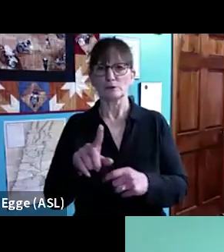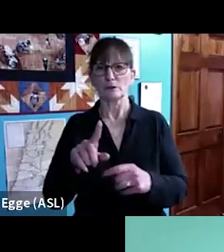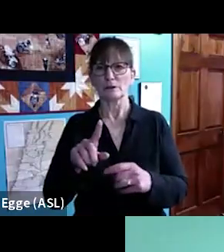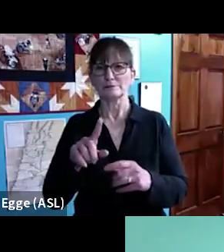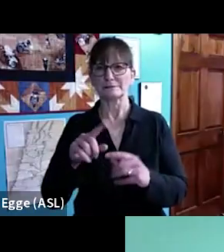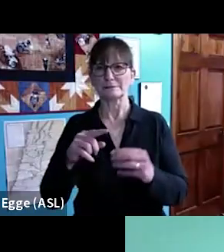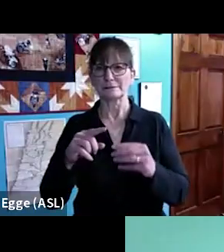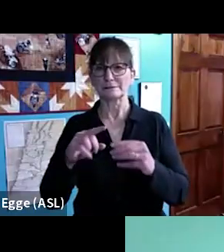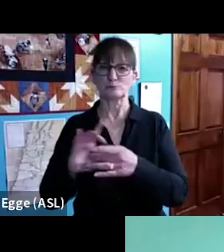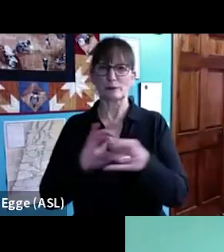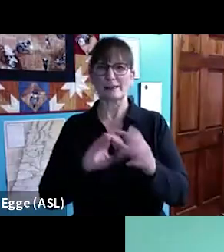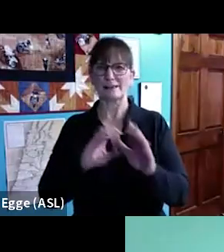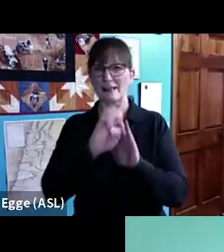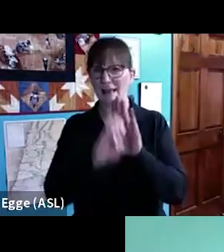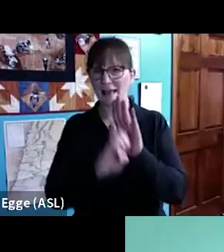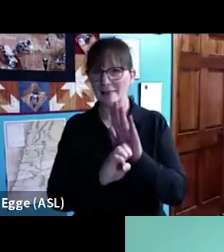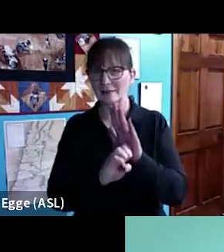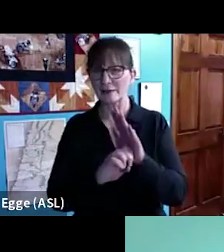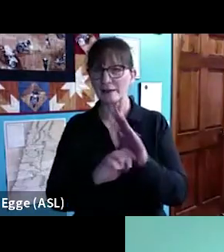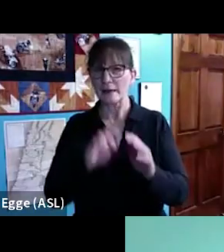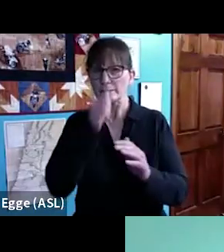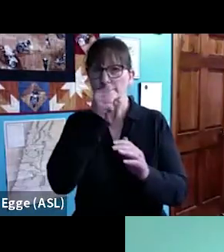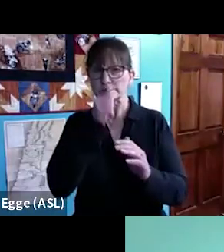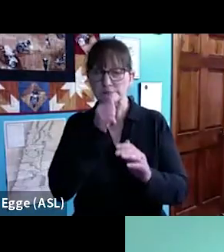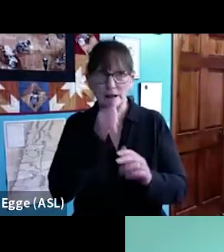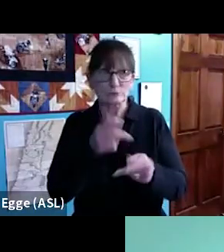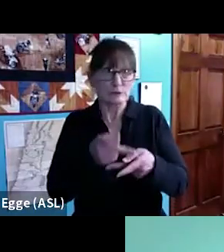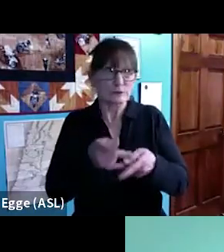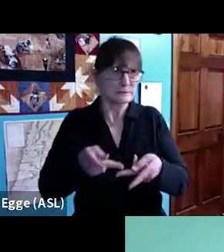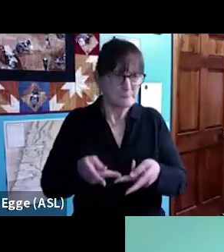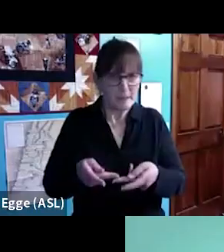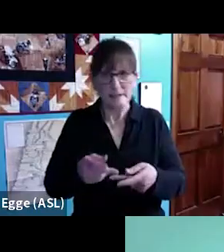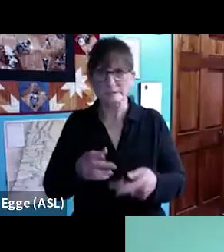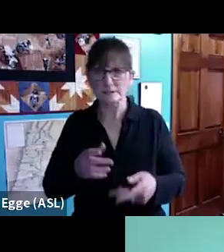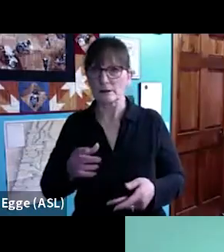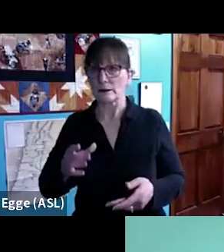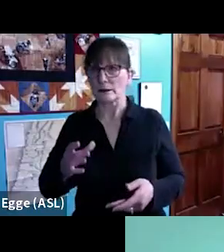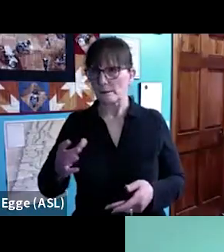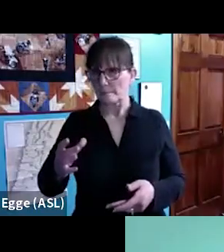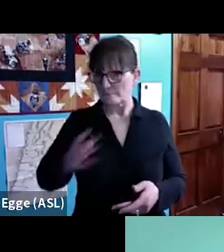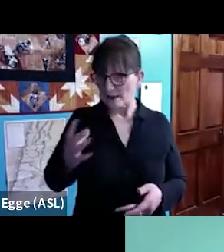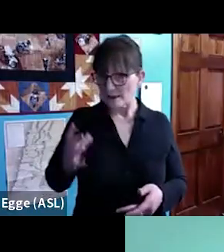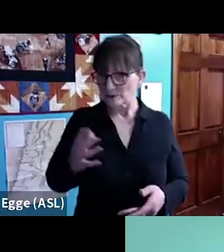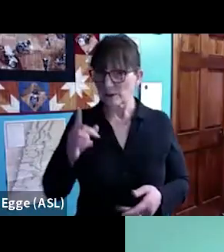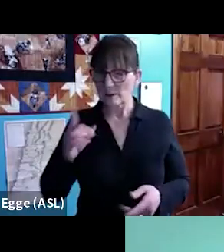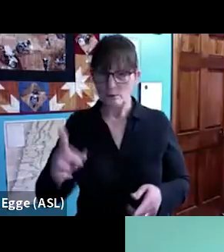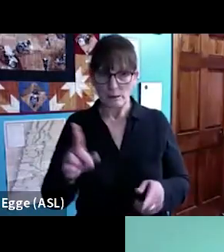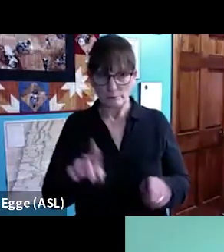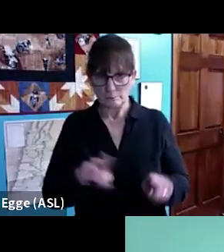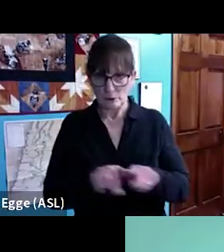y asegurarte de que sea un caso de buena calidad en lugar de intentar manejar demasiados a la vez, eso también puede ayudar.